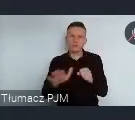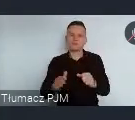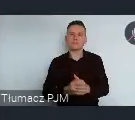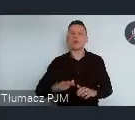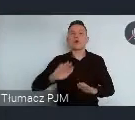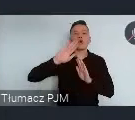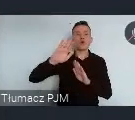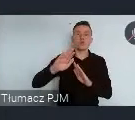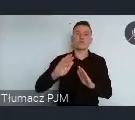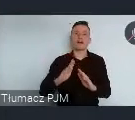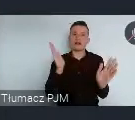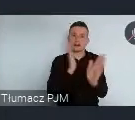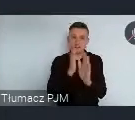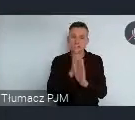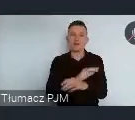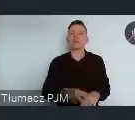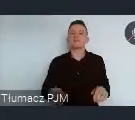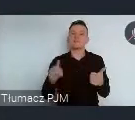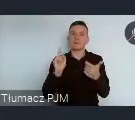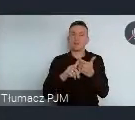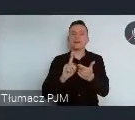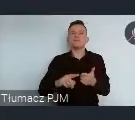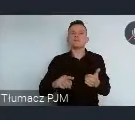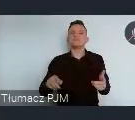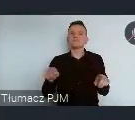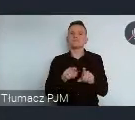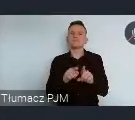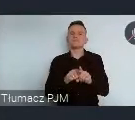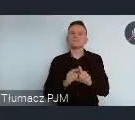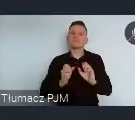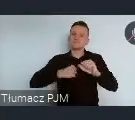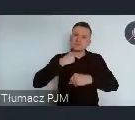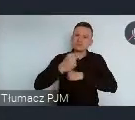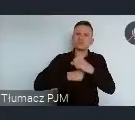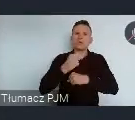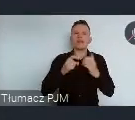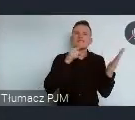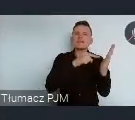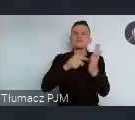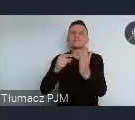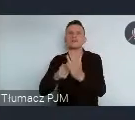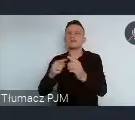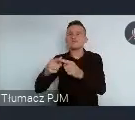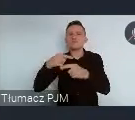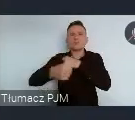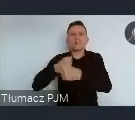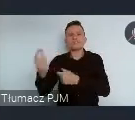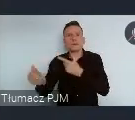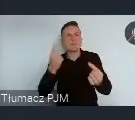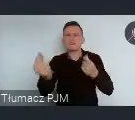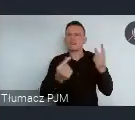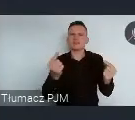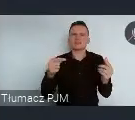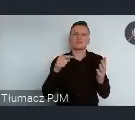jak i działania związane z realizacją tych celów w partnerstwach, o czym właśnie chcielibyśmy powiedzieć.